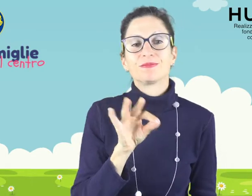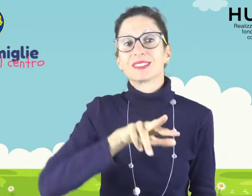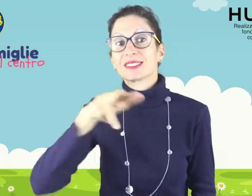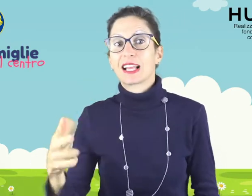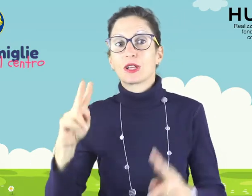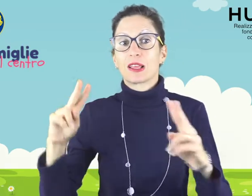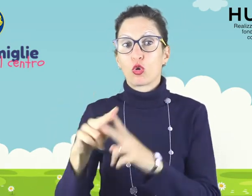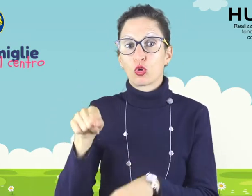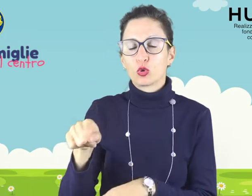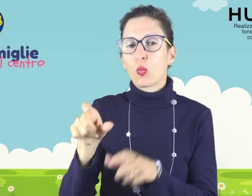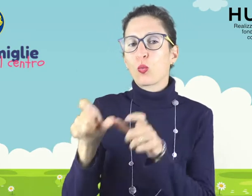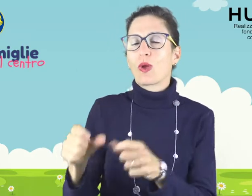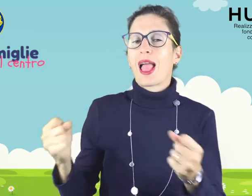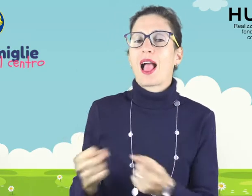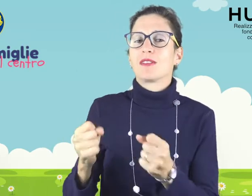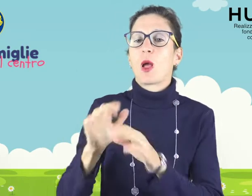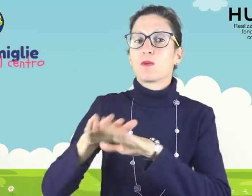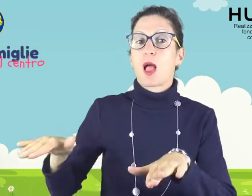Il terzo incontro sarà dedicato alle attività per i bambini